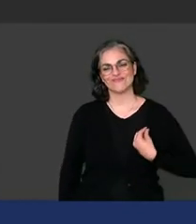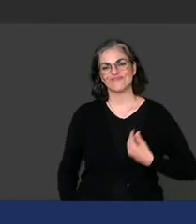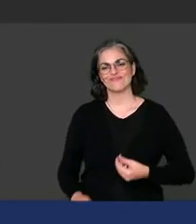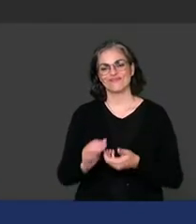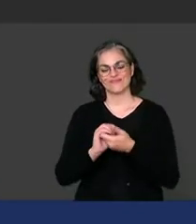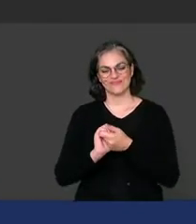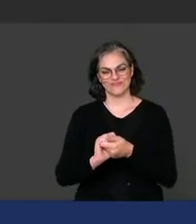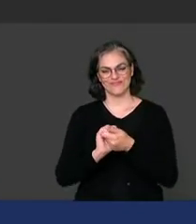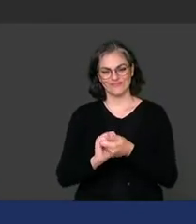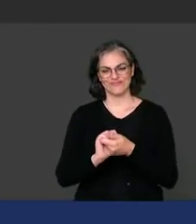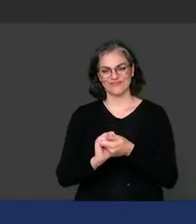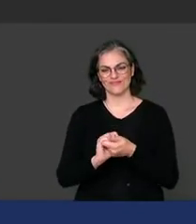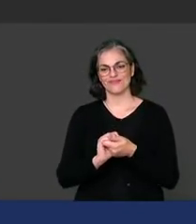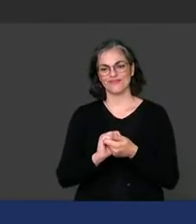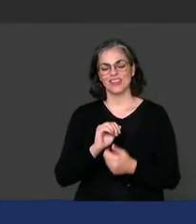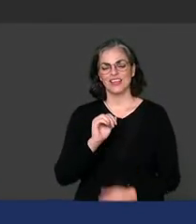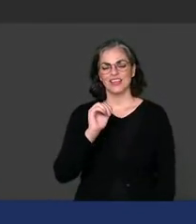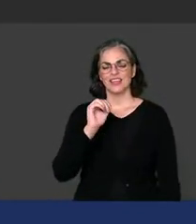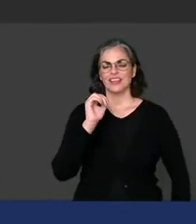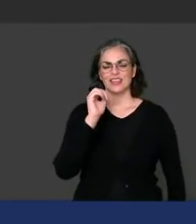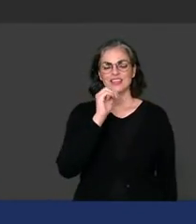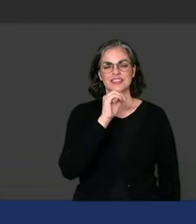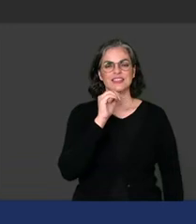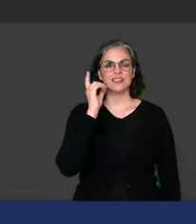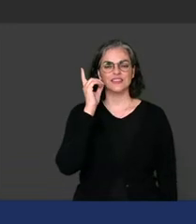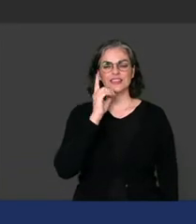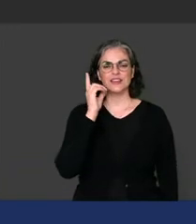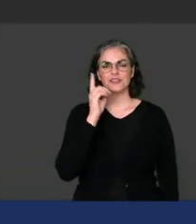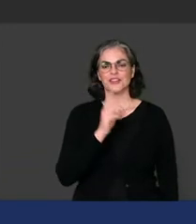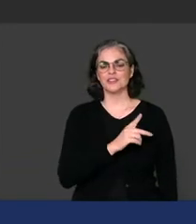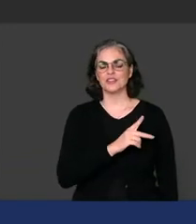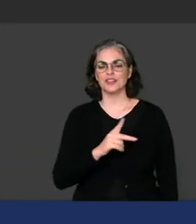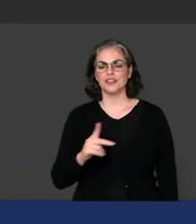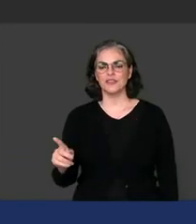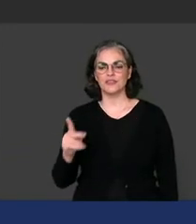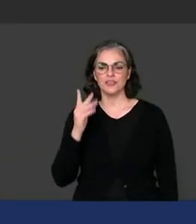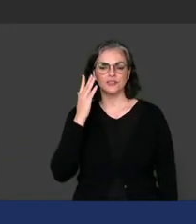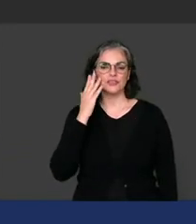CUMPRIMENTAR PRIMEIRAMENTE O PRESIDENTE ARTUR LIRA, O RELATOR FELIPE CARREIRAS E